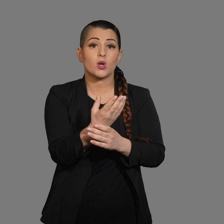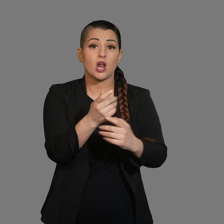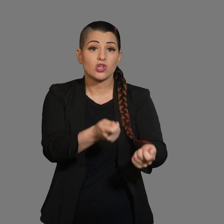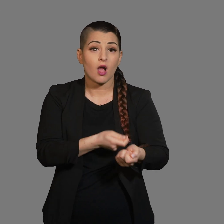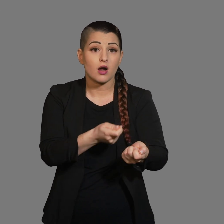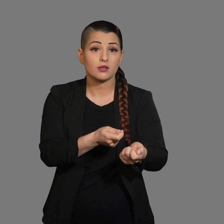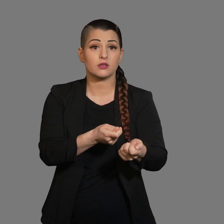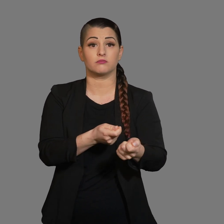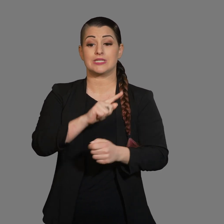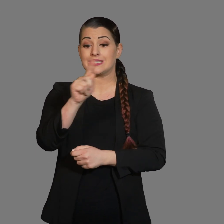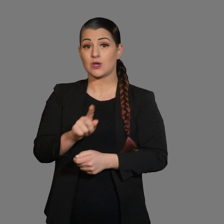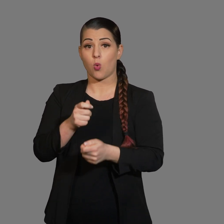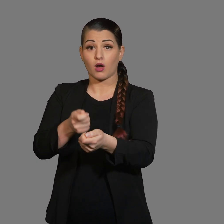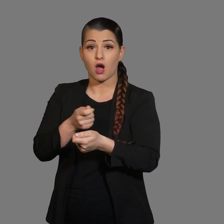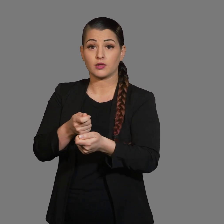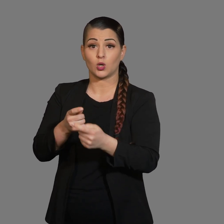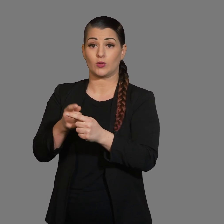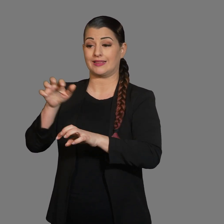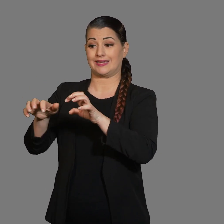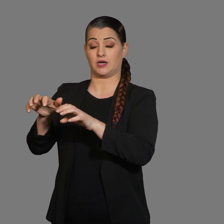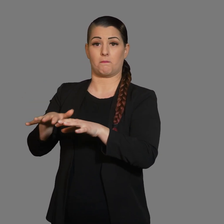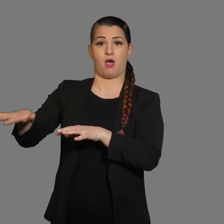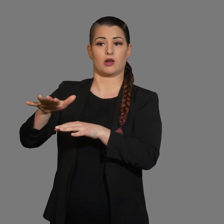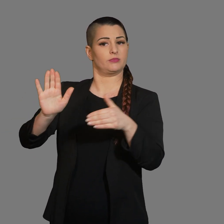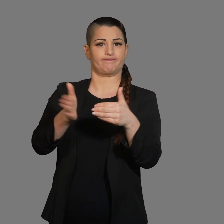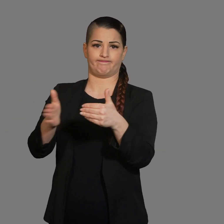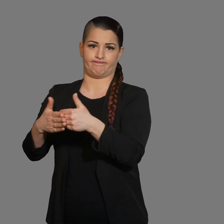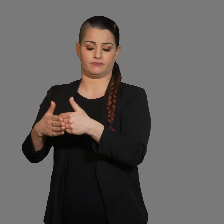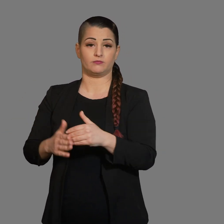botanische und zoologische Gärten und Tierparks